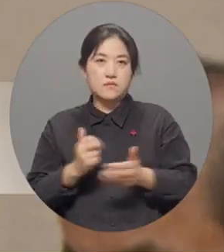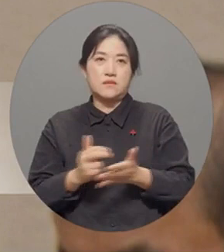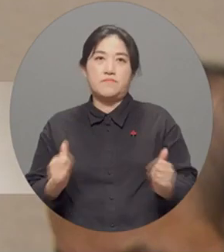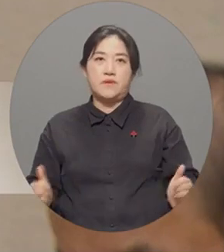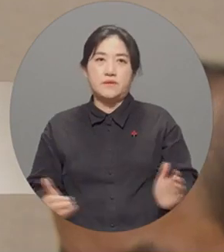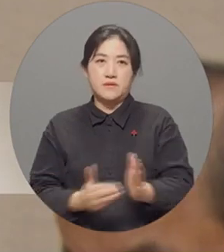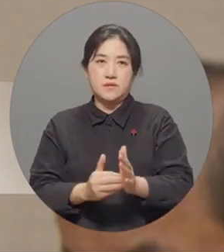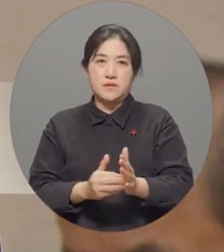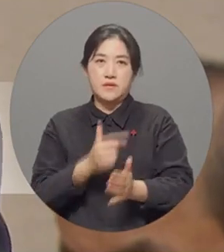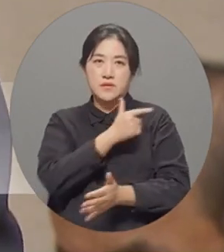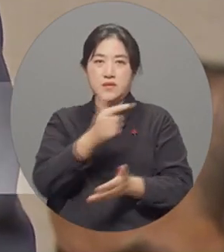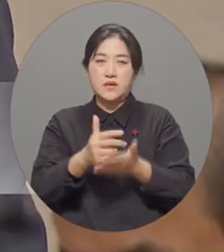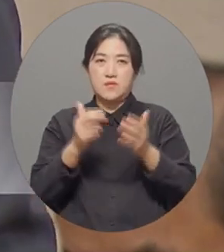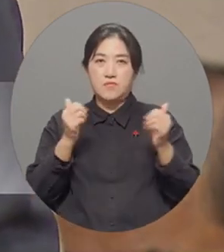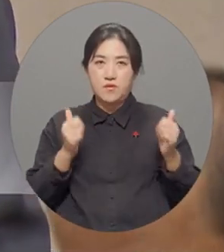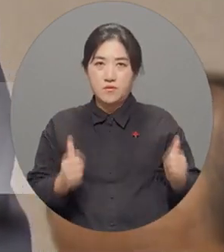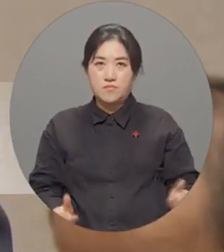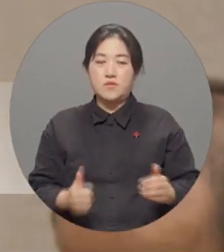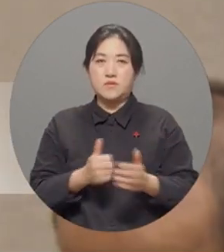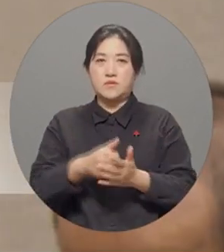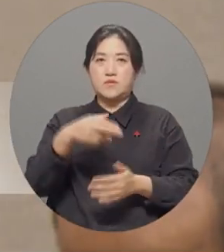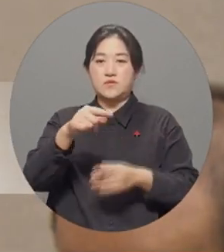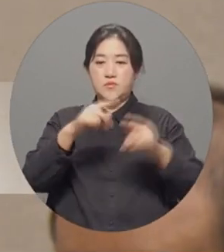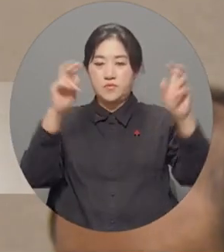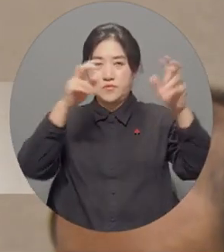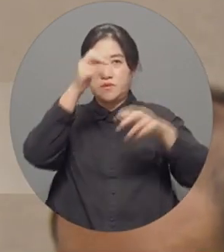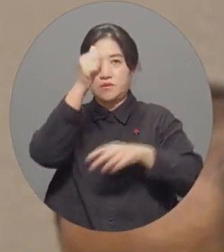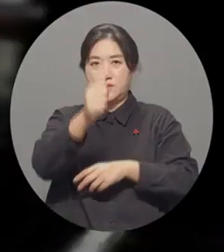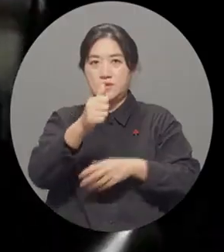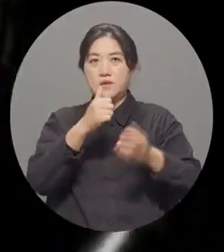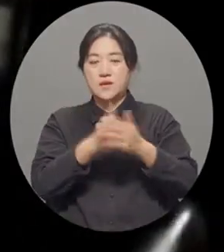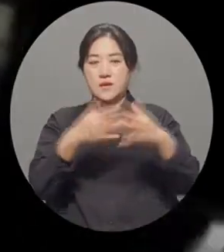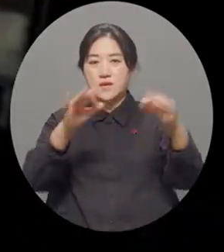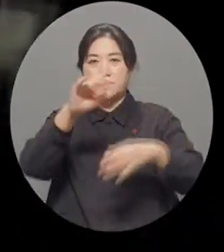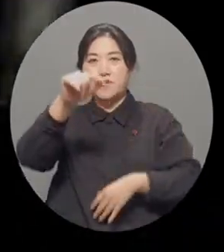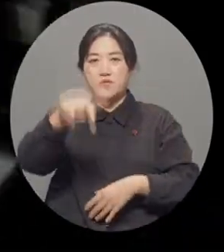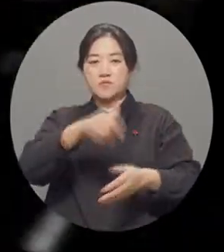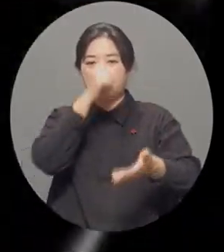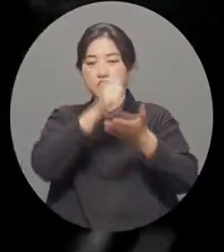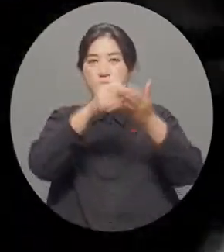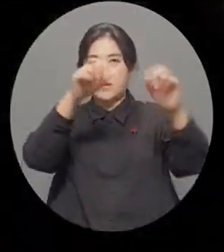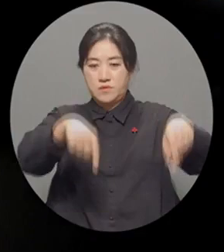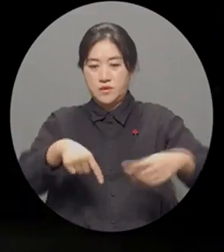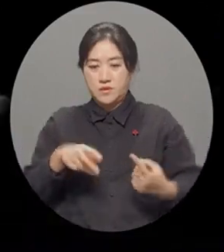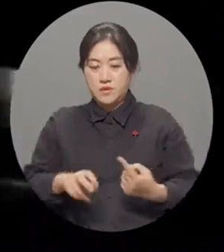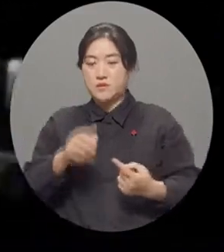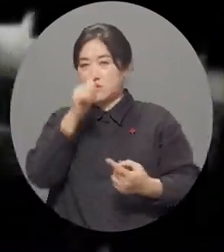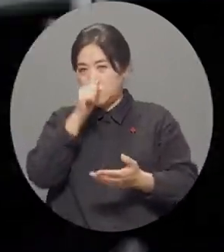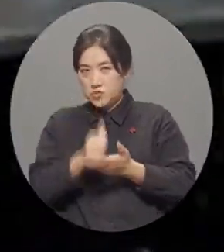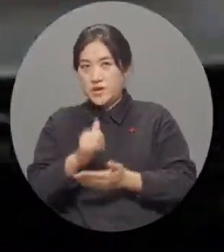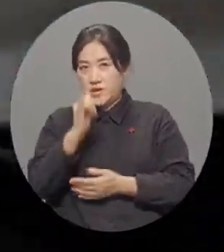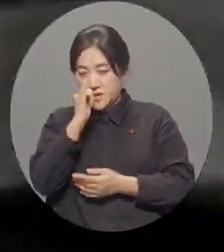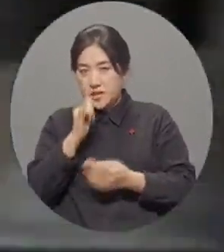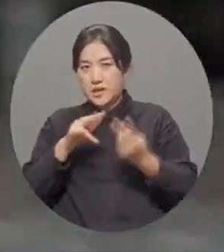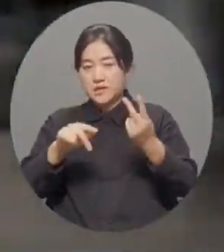그의 5주기를 사흘 앞두고 재판이 끝났습니다. 대법원은 원청업체인 한국화력법인과김병숙 전 사장에게 무죄를